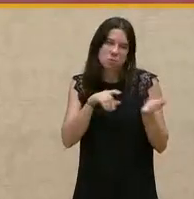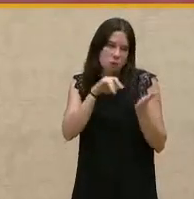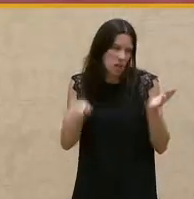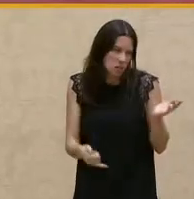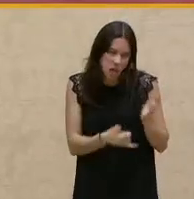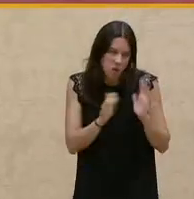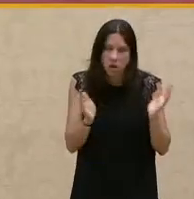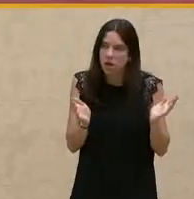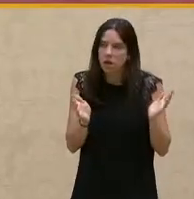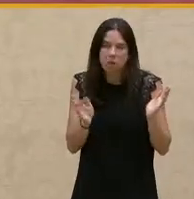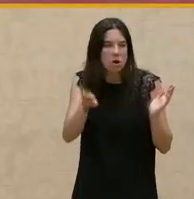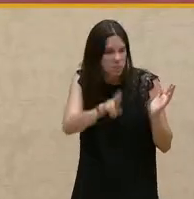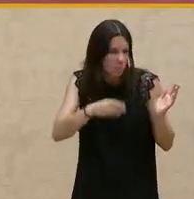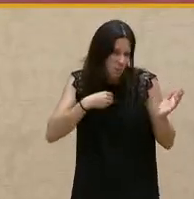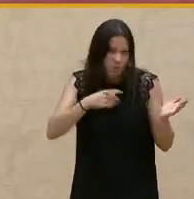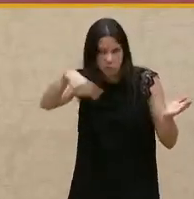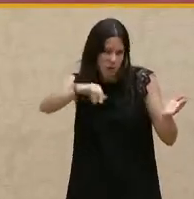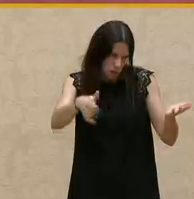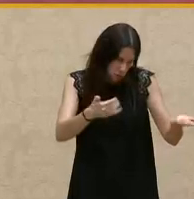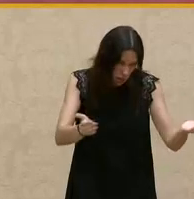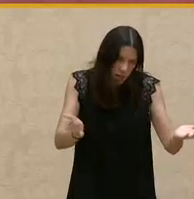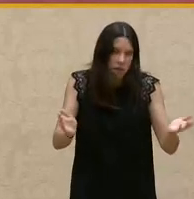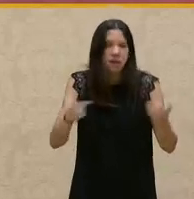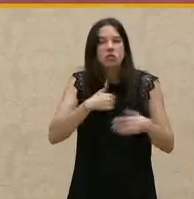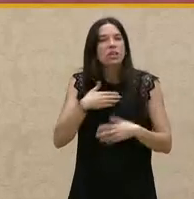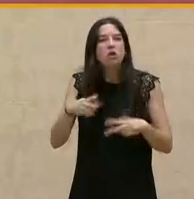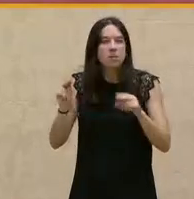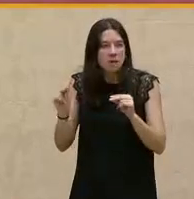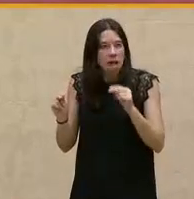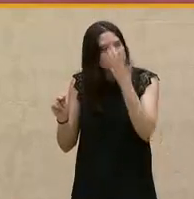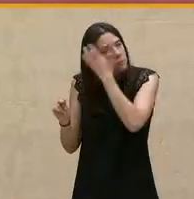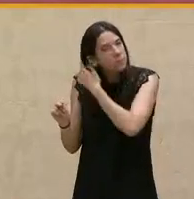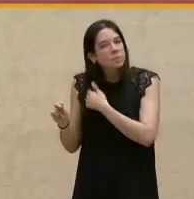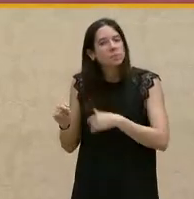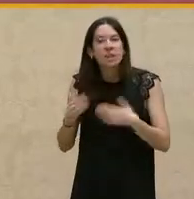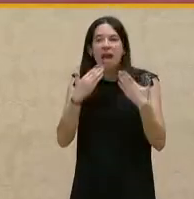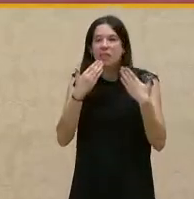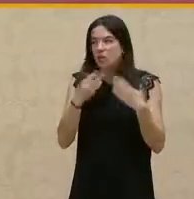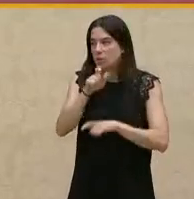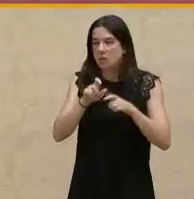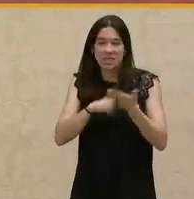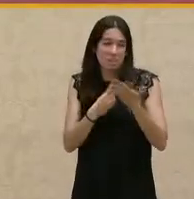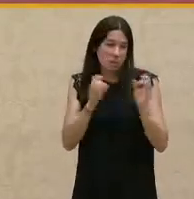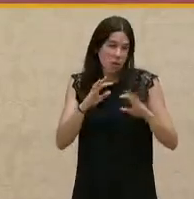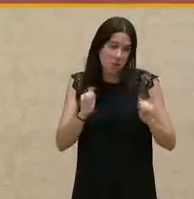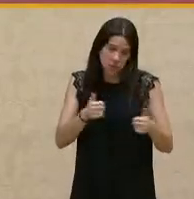sobre todo, quiero acabar agradeciendo a los intérpretes, como decía al principio,